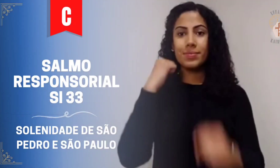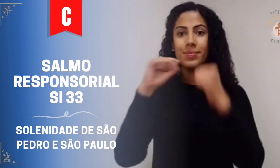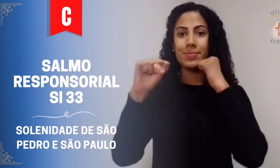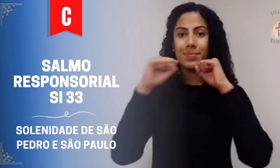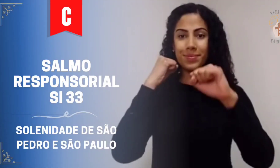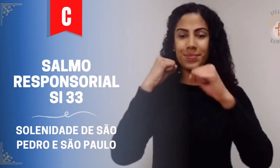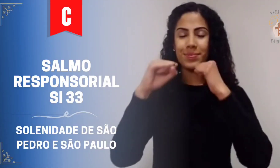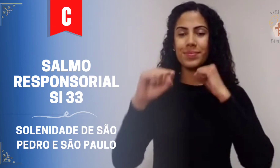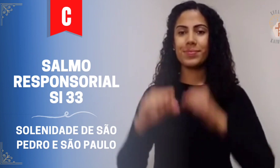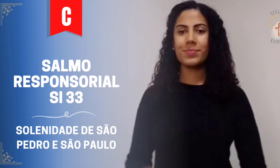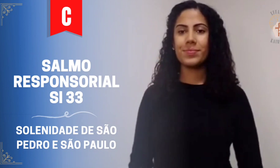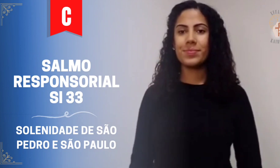Salmo Responsorial